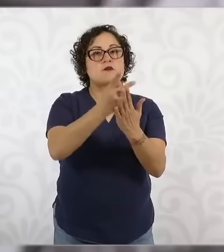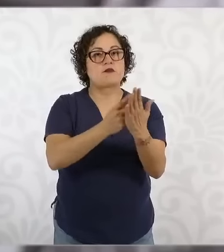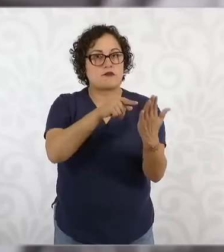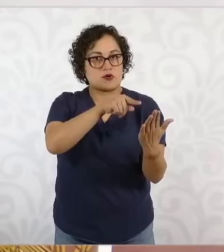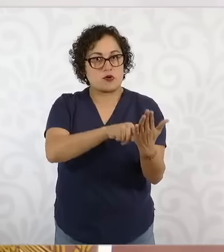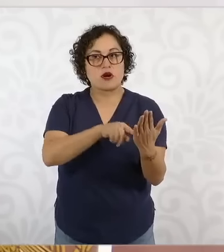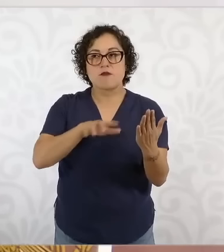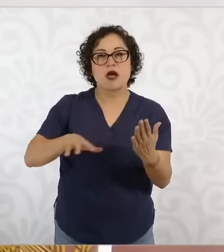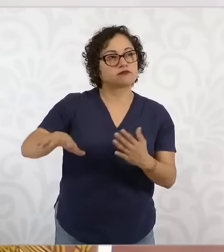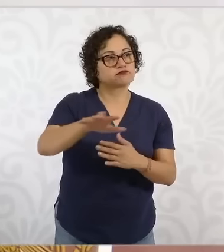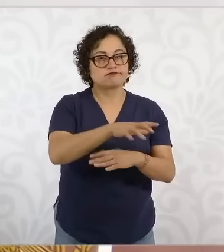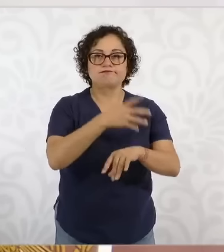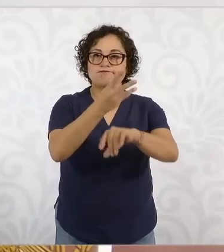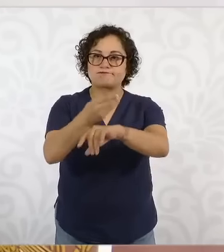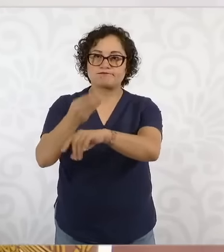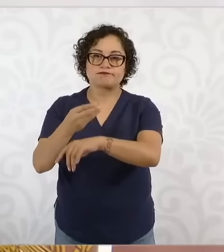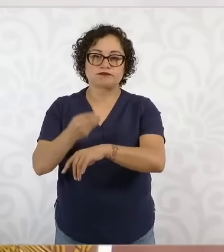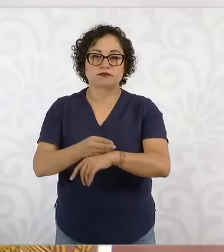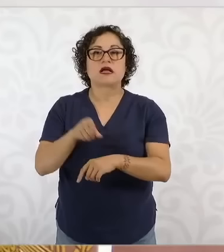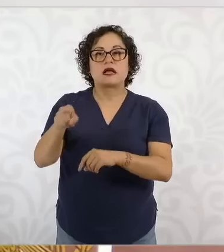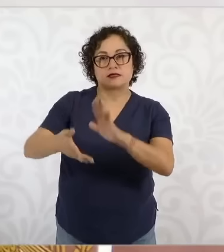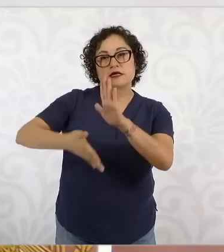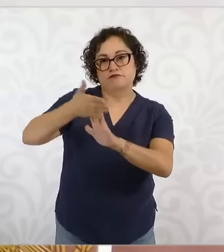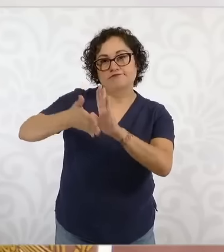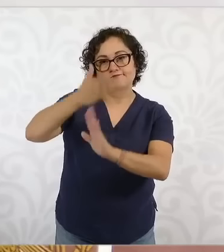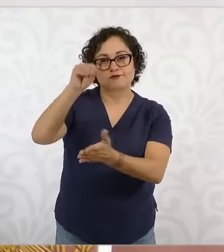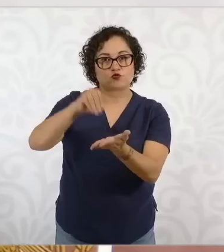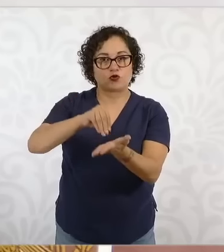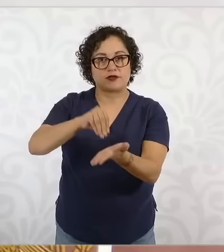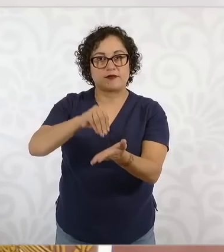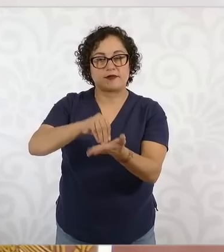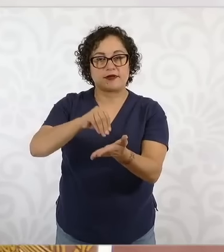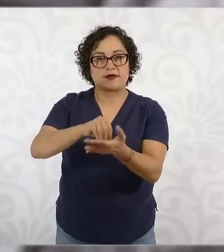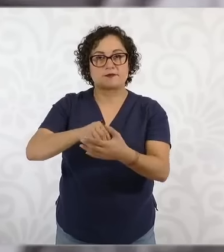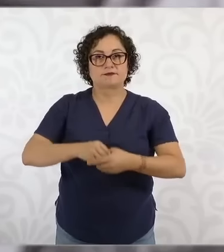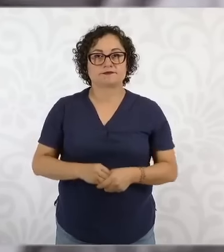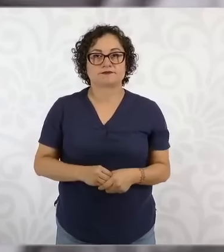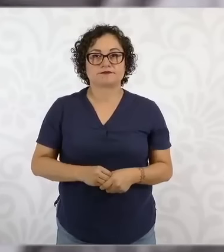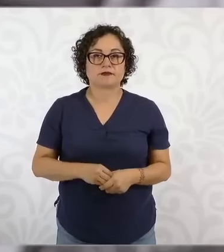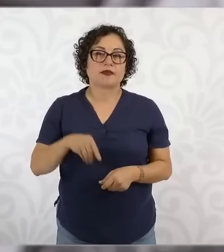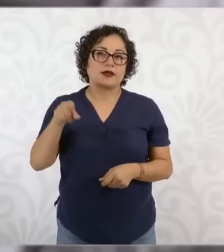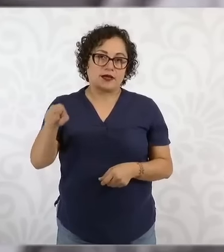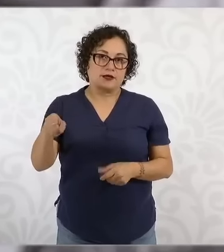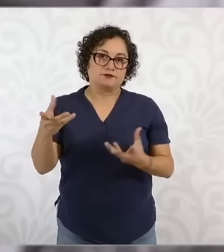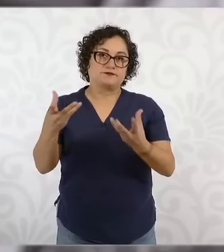también está en en construcción todavía y está en en proceso junto con el gobierno de Sinaloa.